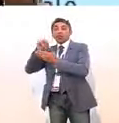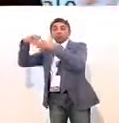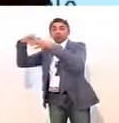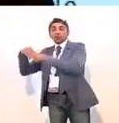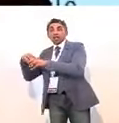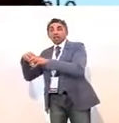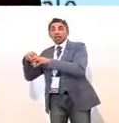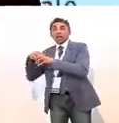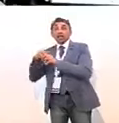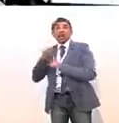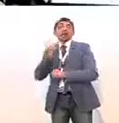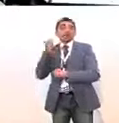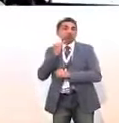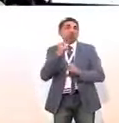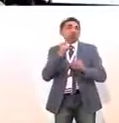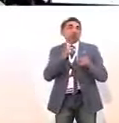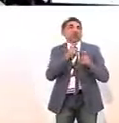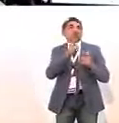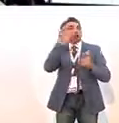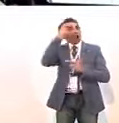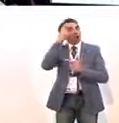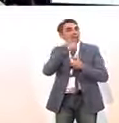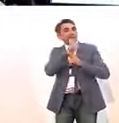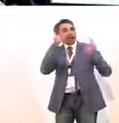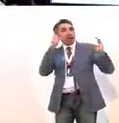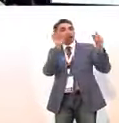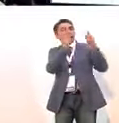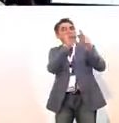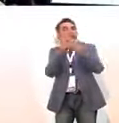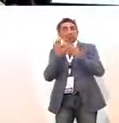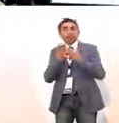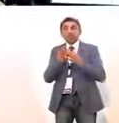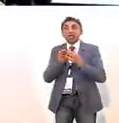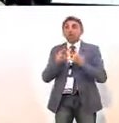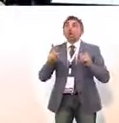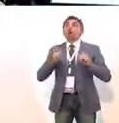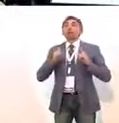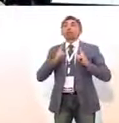più sarà facile fare il governo di grandi intese. Non dipende da noi, se il Pd prende